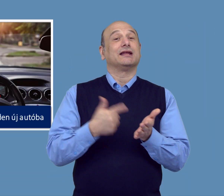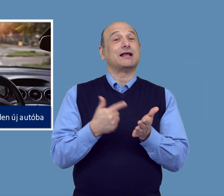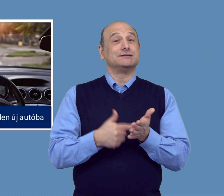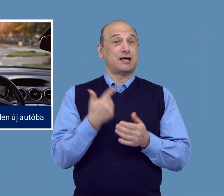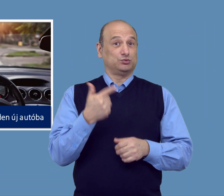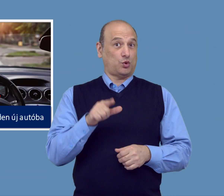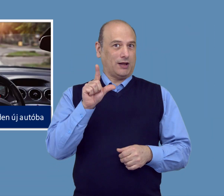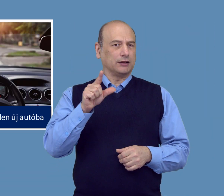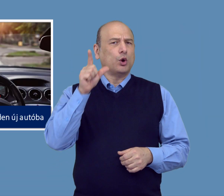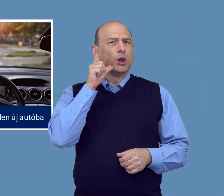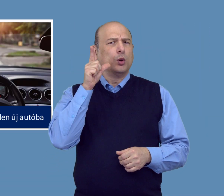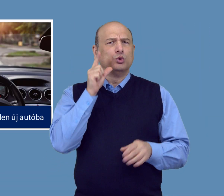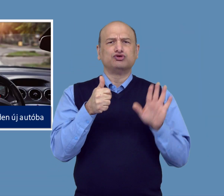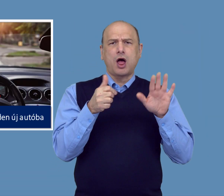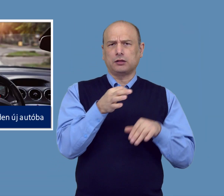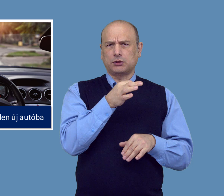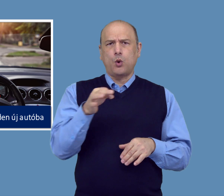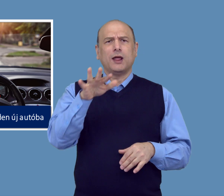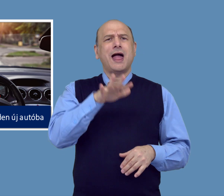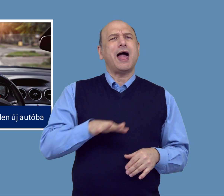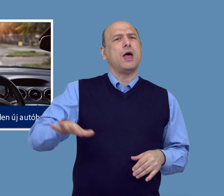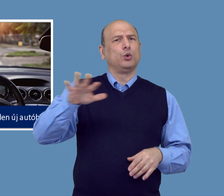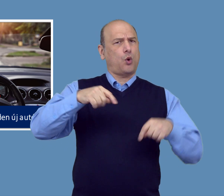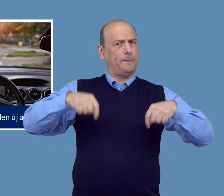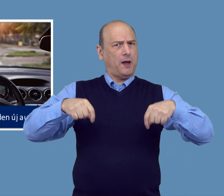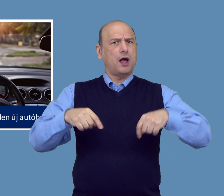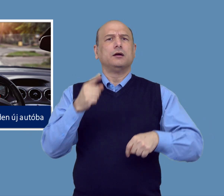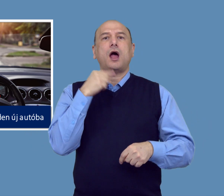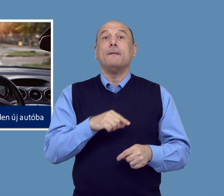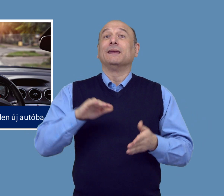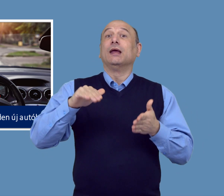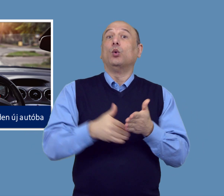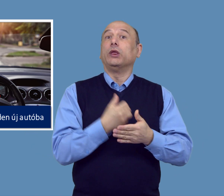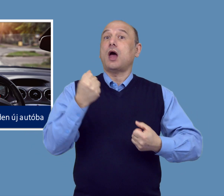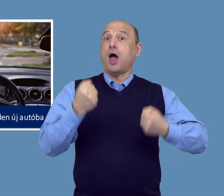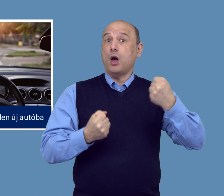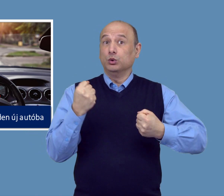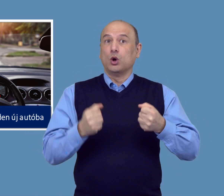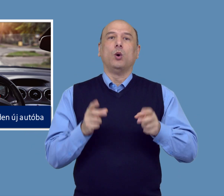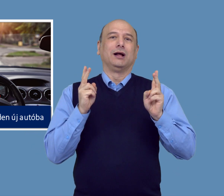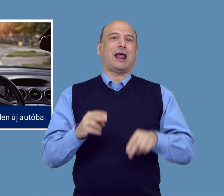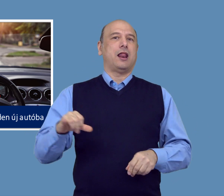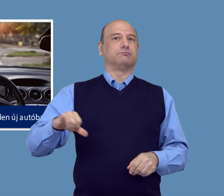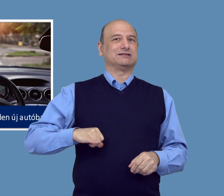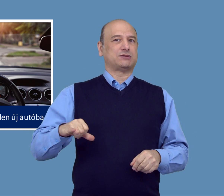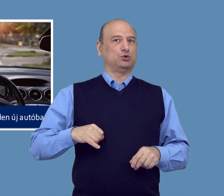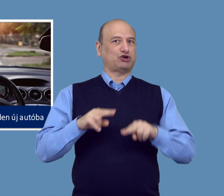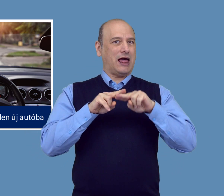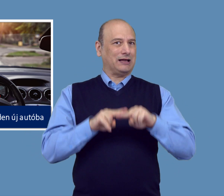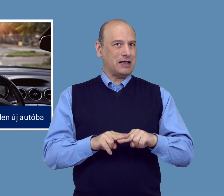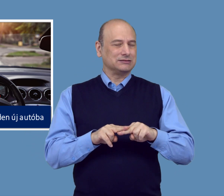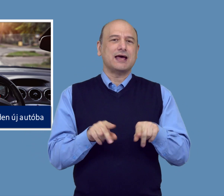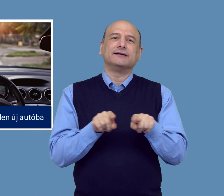Európában július 6-tól gyakorlatilag minden újonnan homologizált autót új biztonsági rendszerrel,